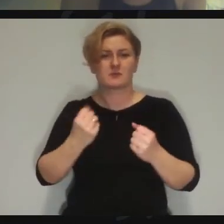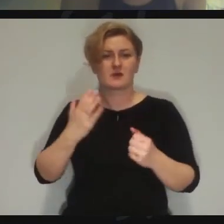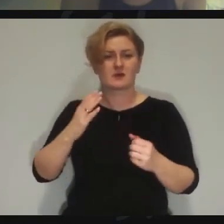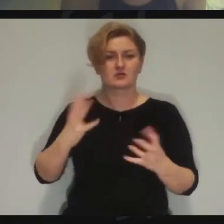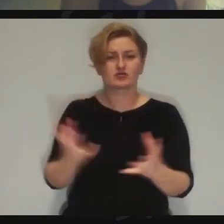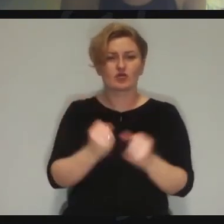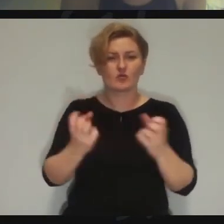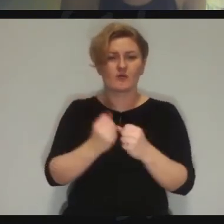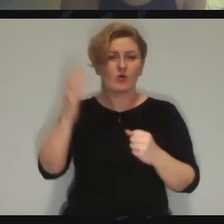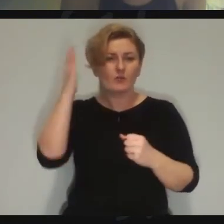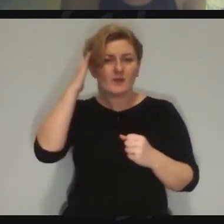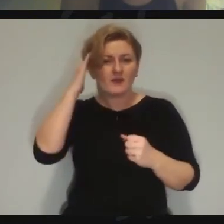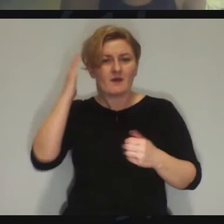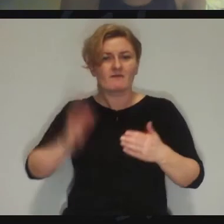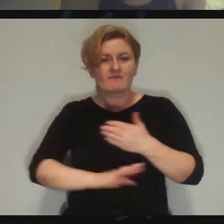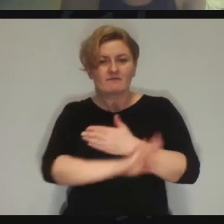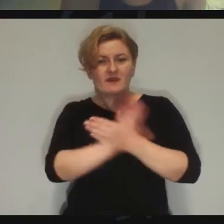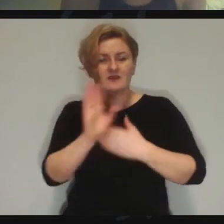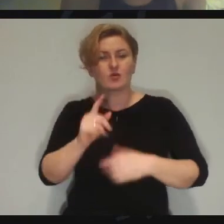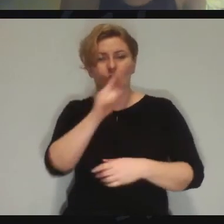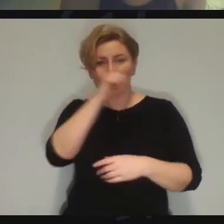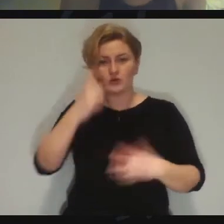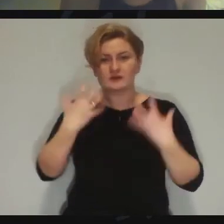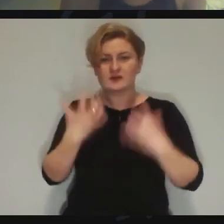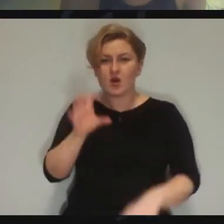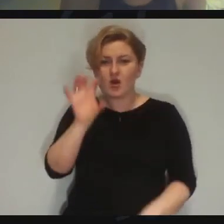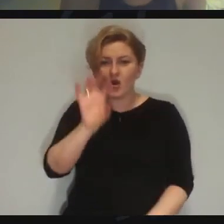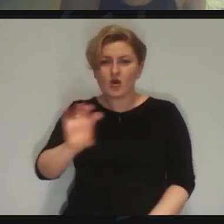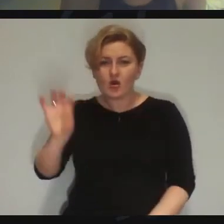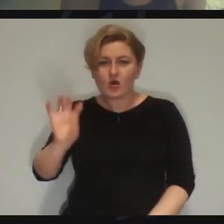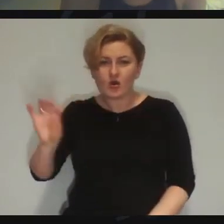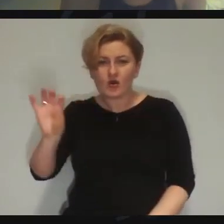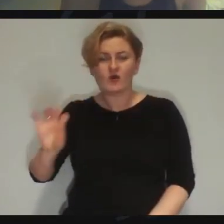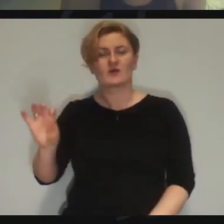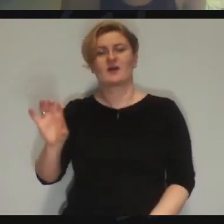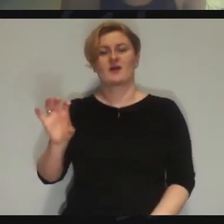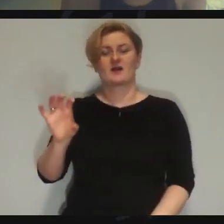Ludzie chcą nas oglądać, bo widzą coś skomplikowanego.